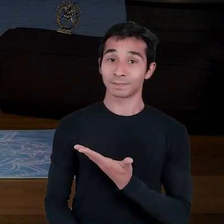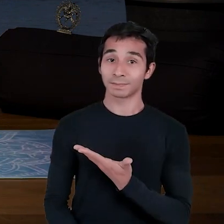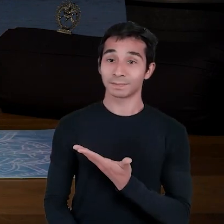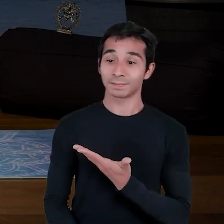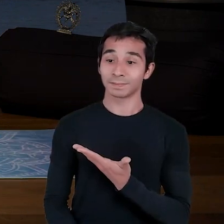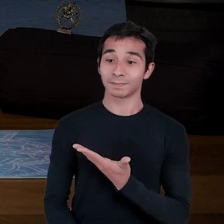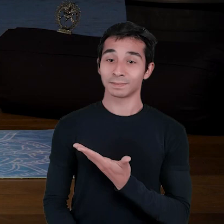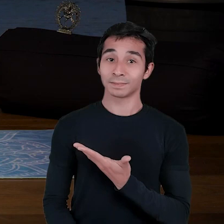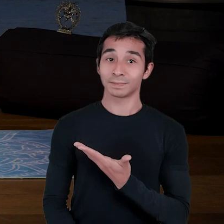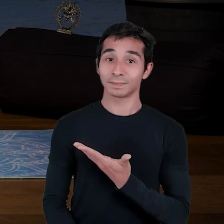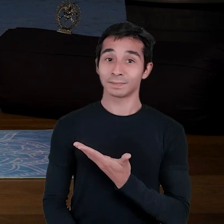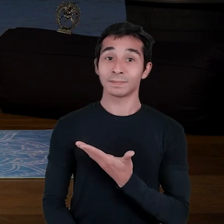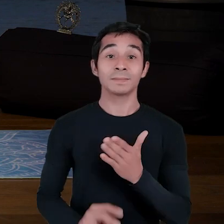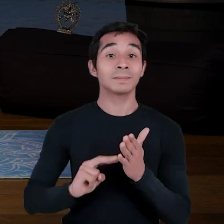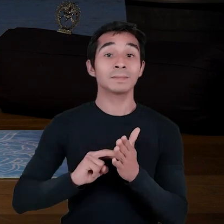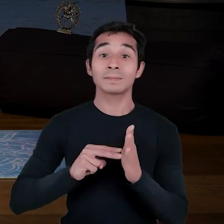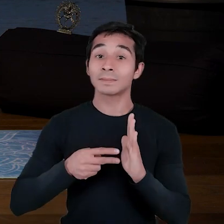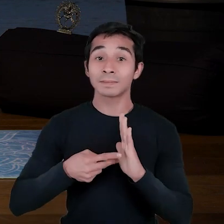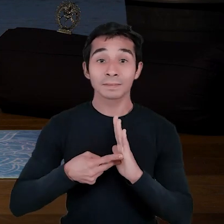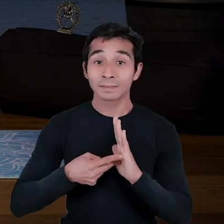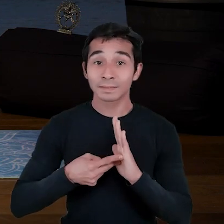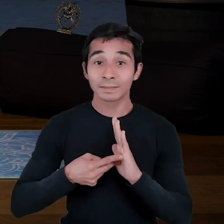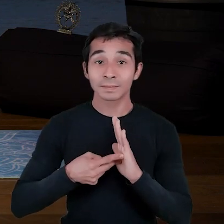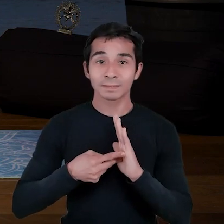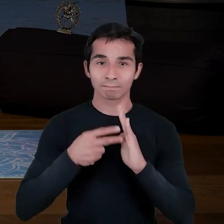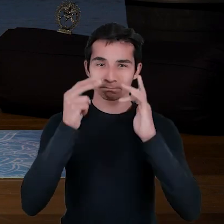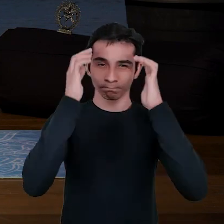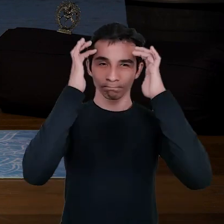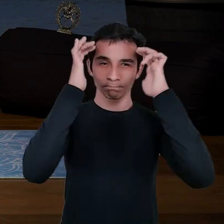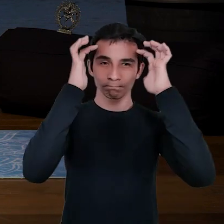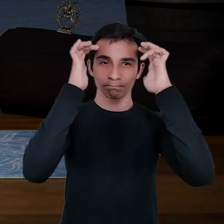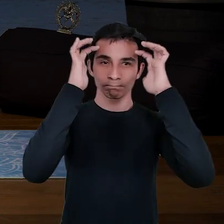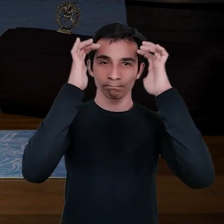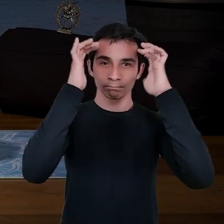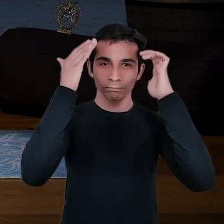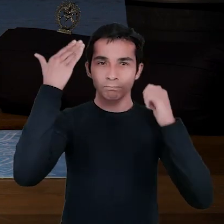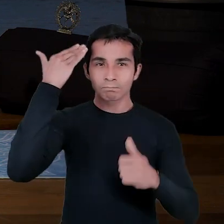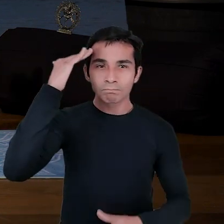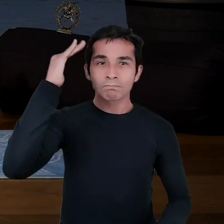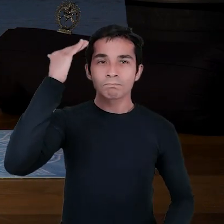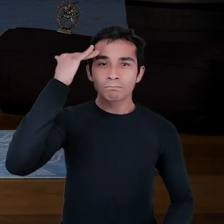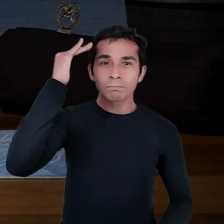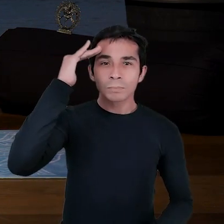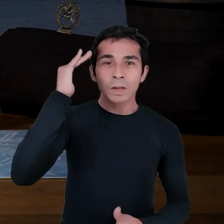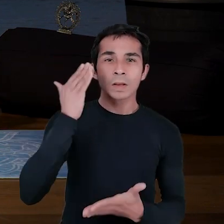Jnana Yoga ou "Diana Yoga", refere-se ao aspecto intelectual,